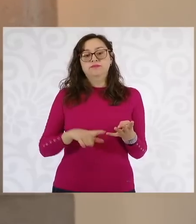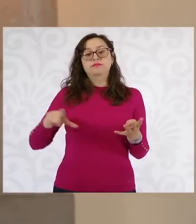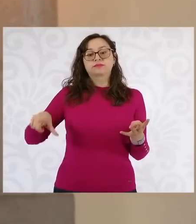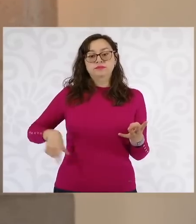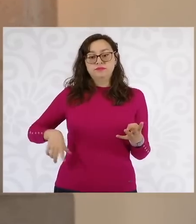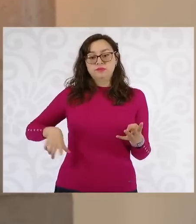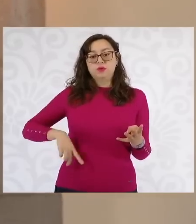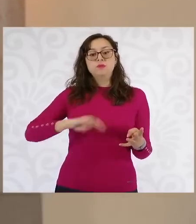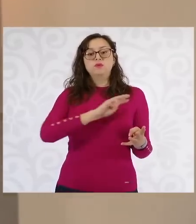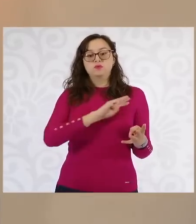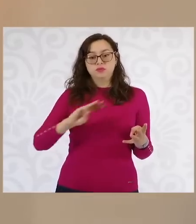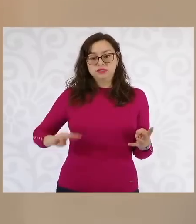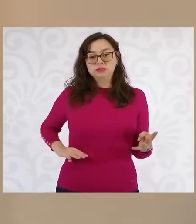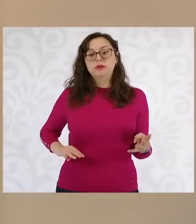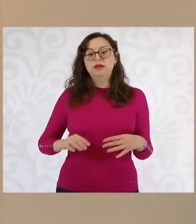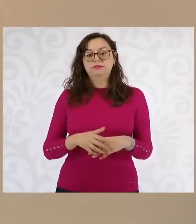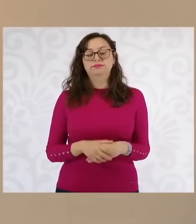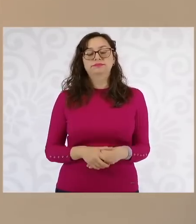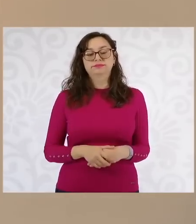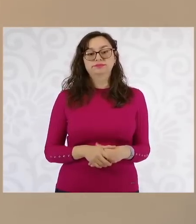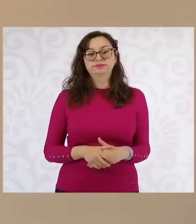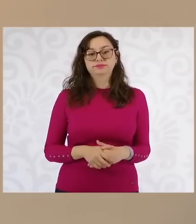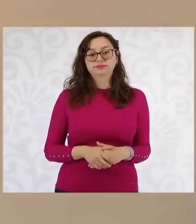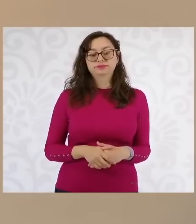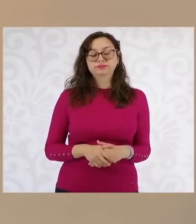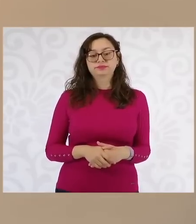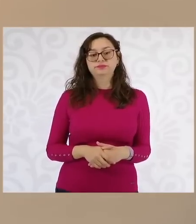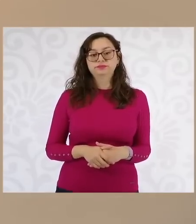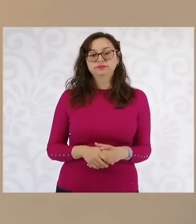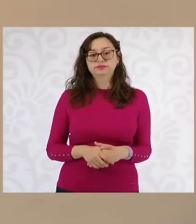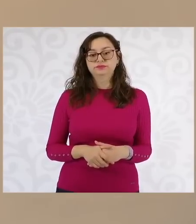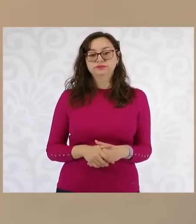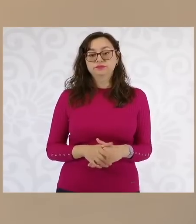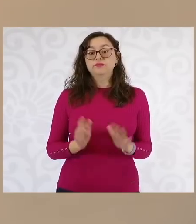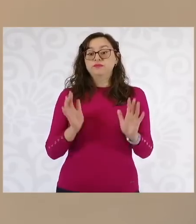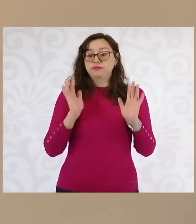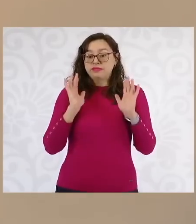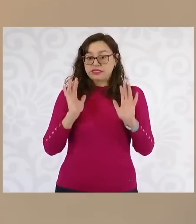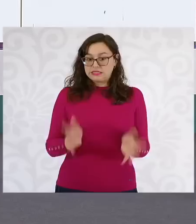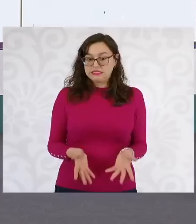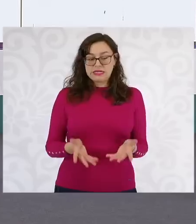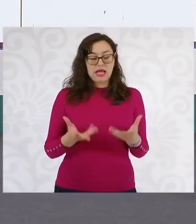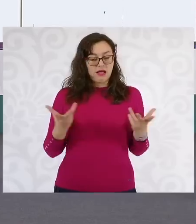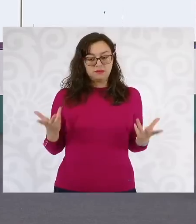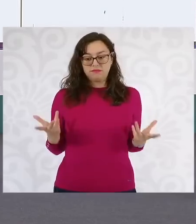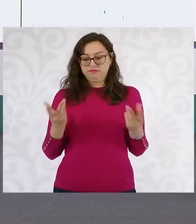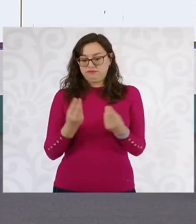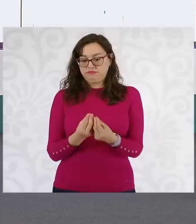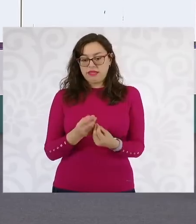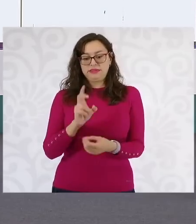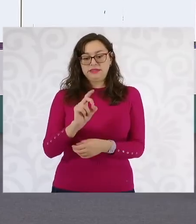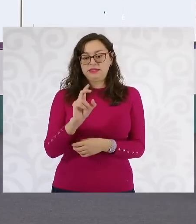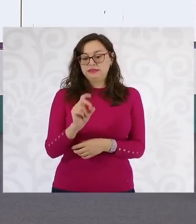municipales se han instalado todas las mesas de coordinación en las 32 entidades federativas